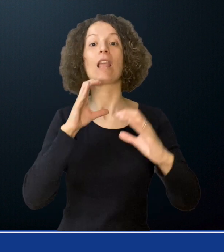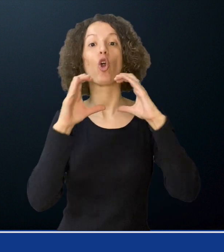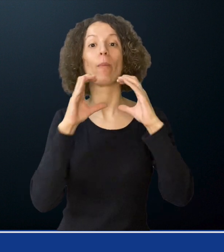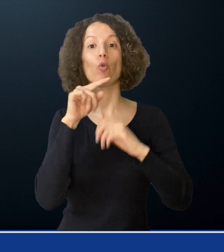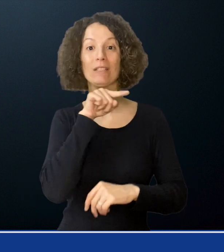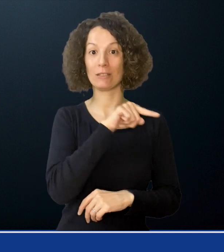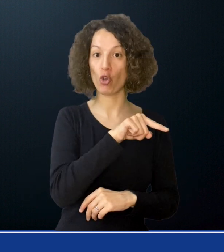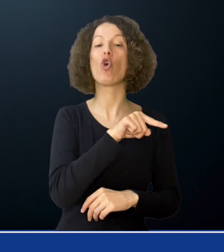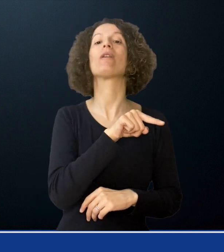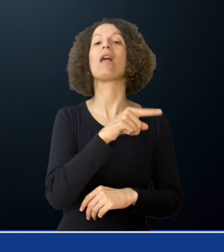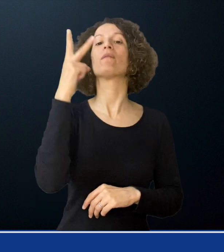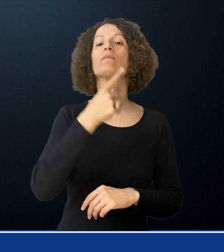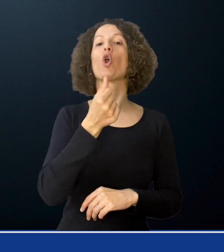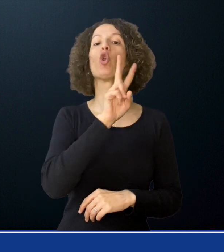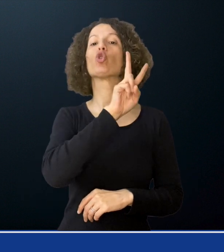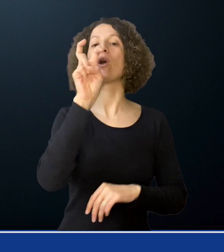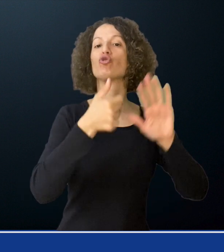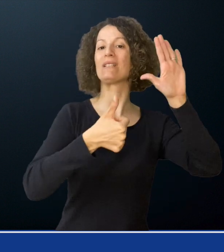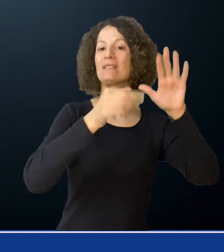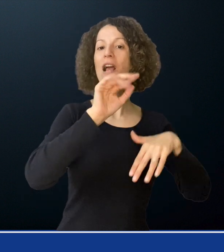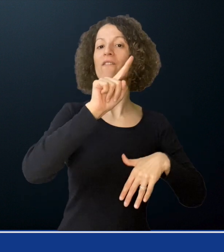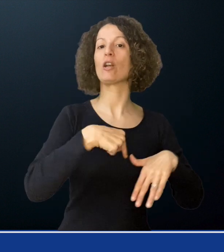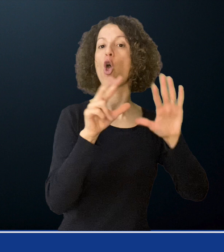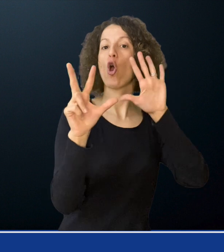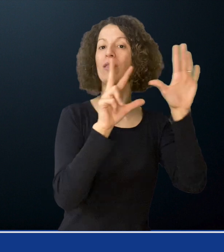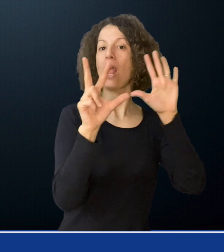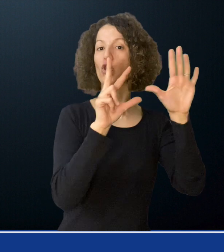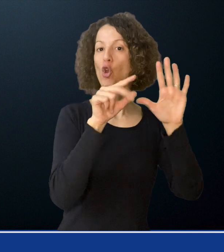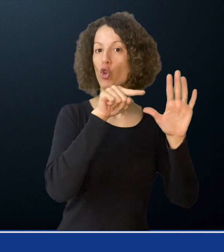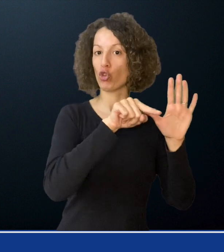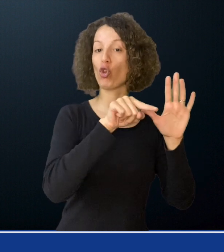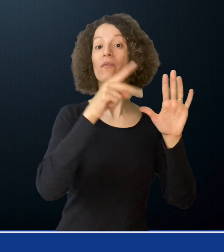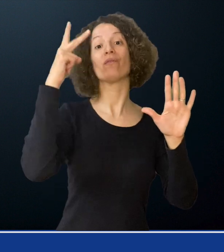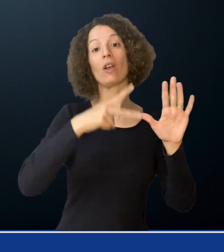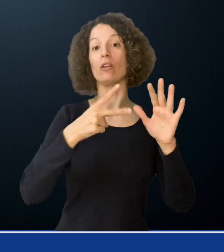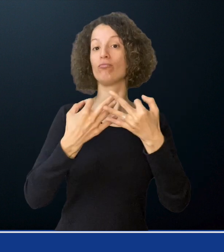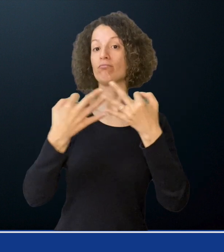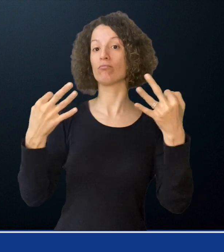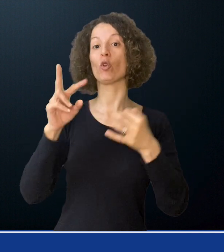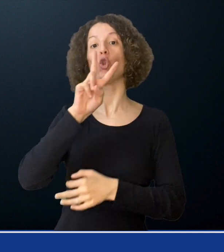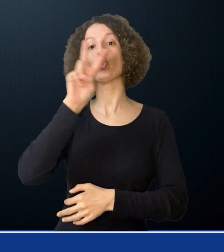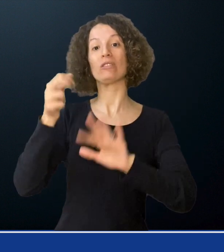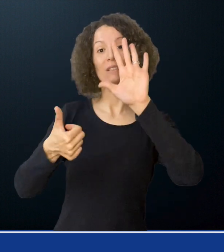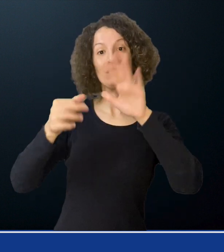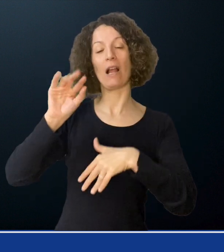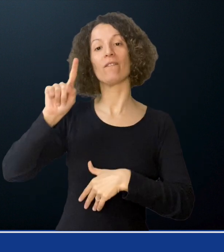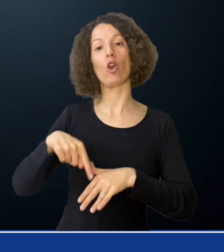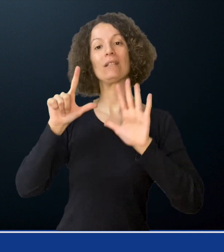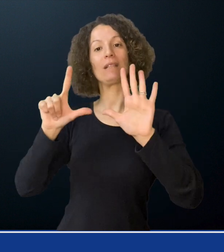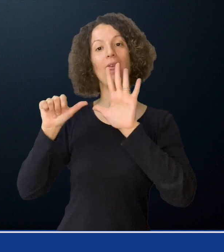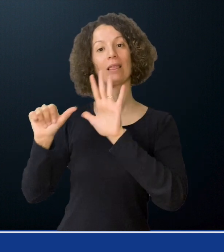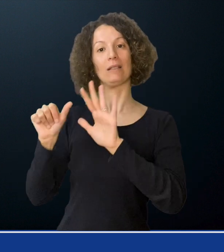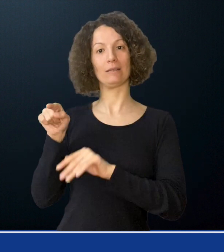Indennità di comunicazione 2022: Euro 260,88 anziché Euro 260,76.